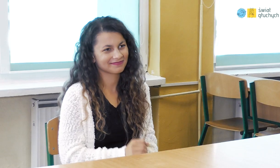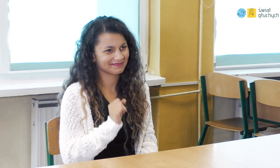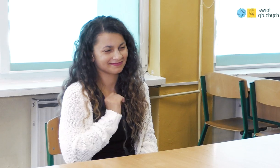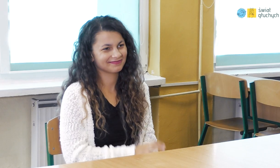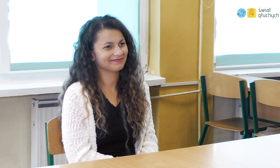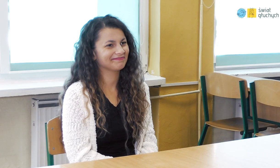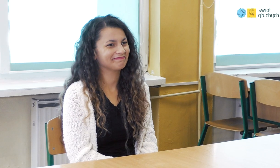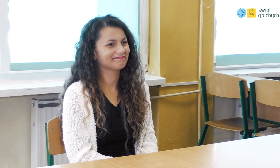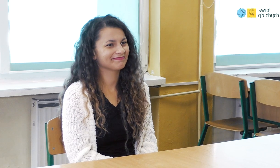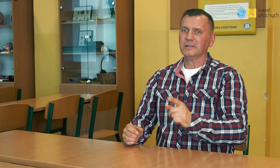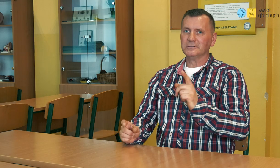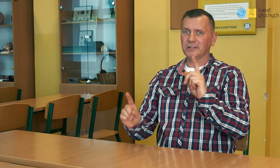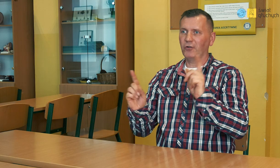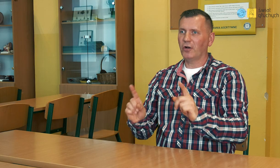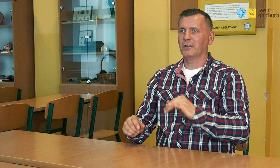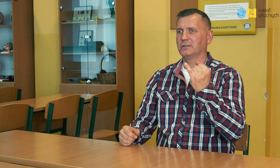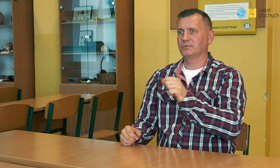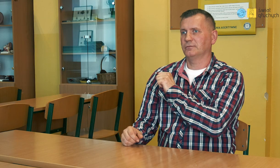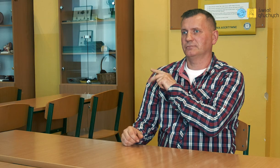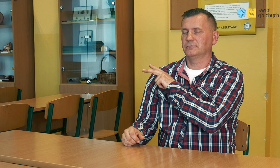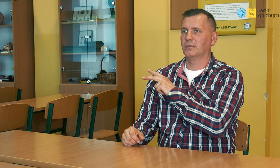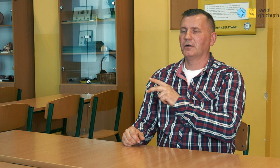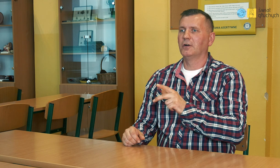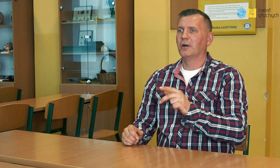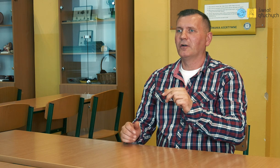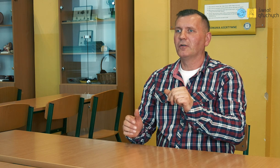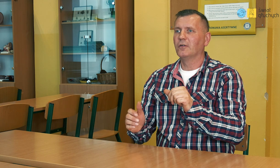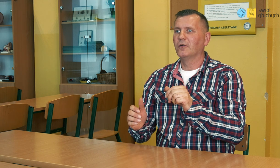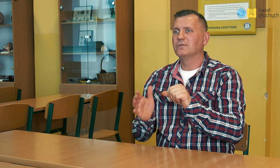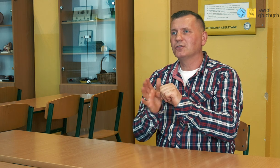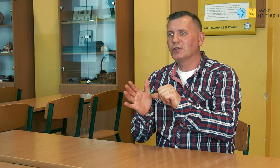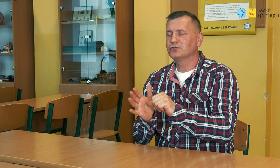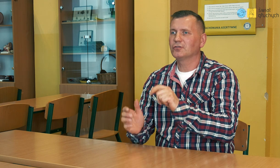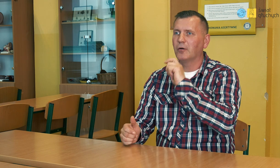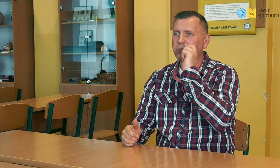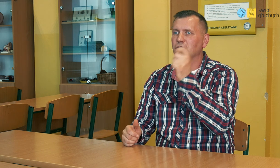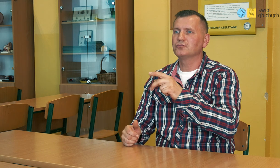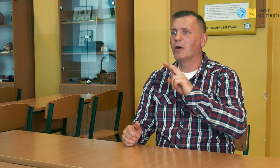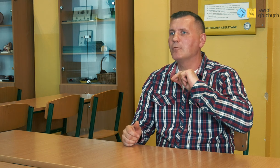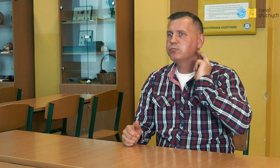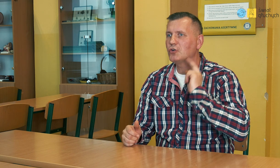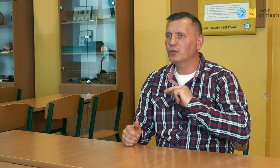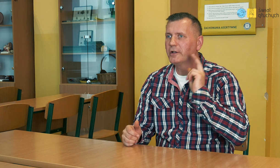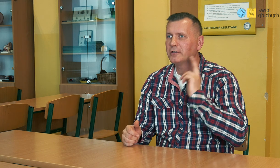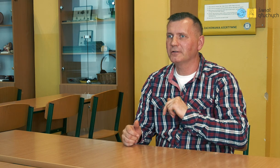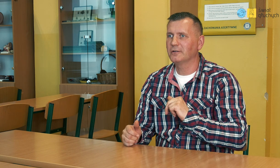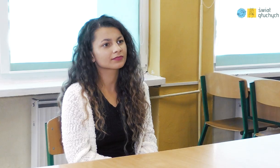Fajnie. W szkole zawodowej przez wszystkie III klasy, jeździliśmy na wycieczki w Bieszczady.